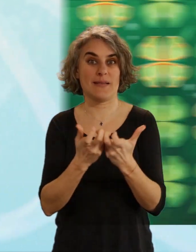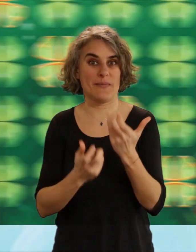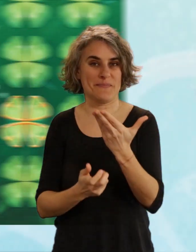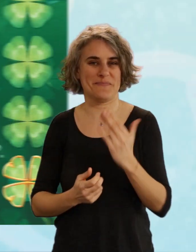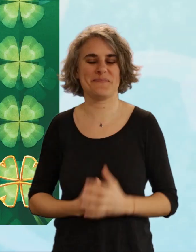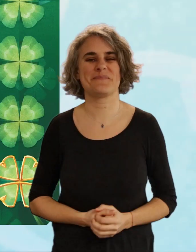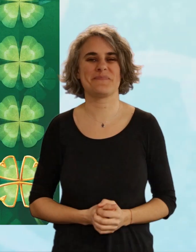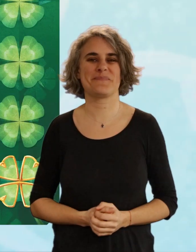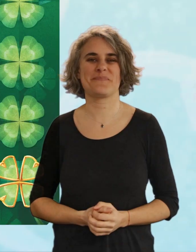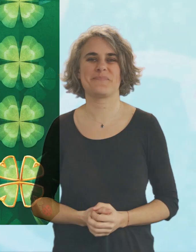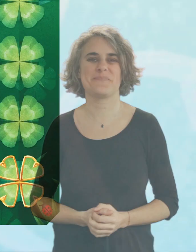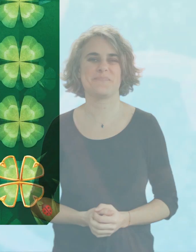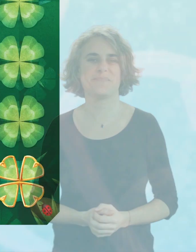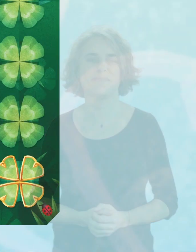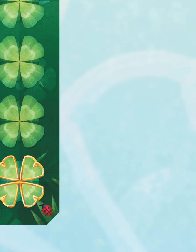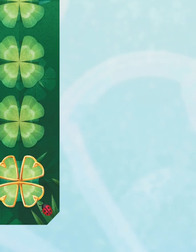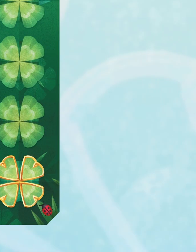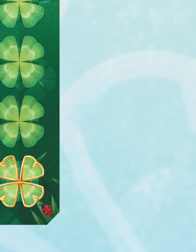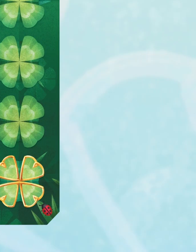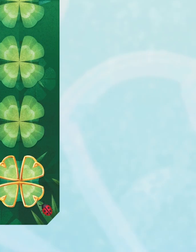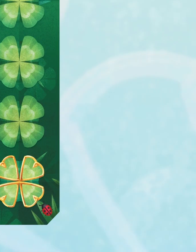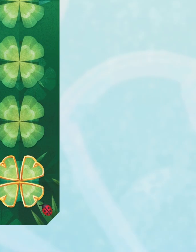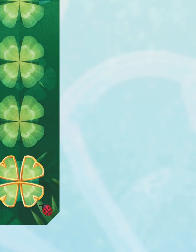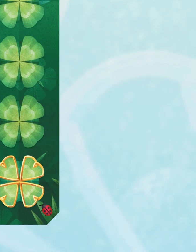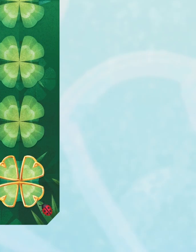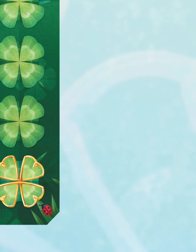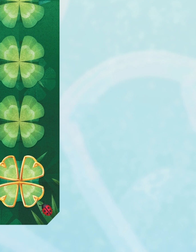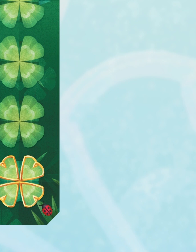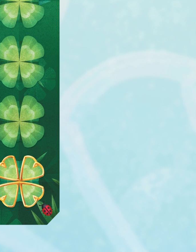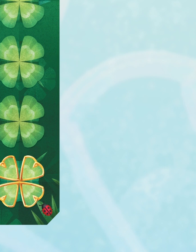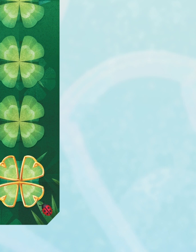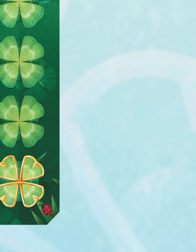Voici un exemple de puzzle suivi de sa solution Construisez le plateau suivant :